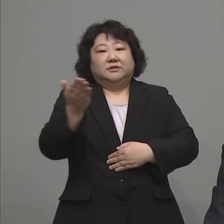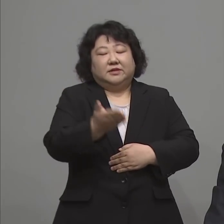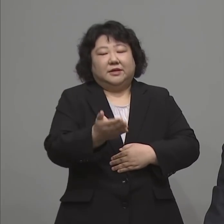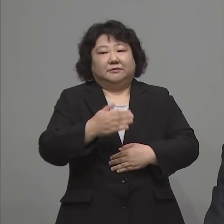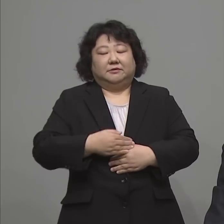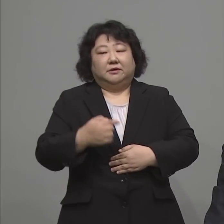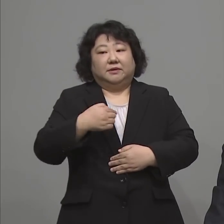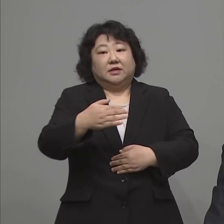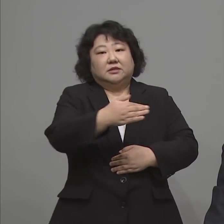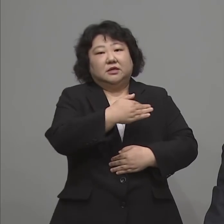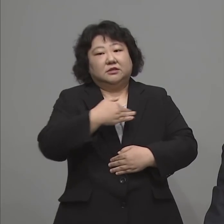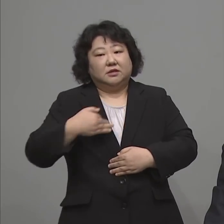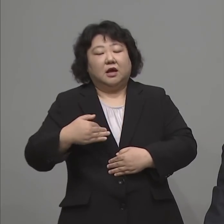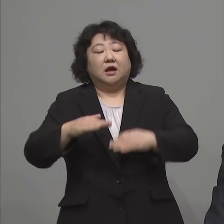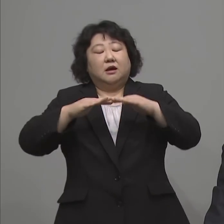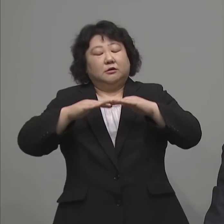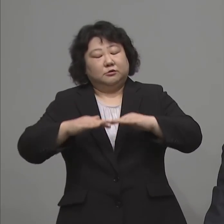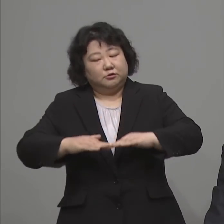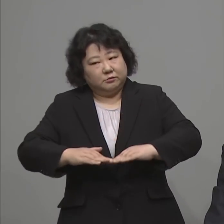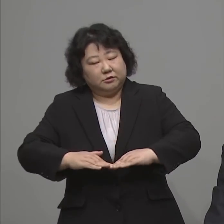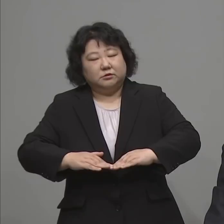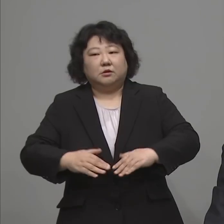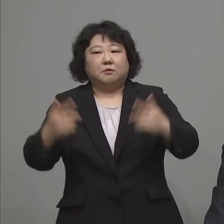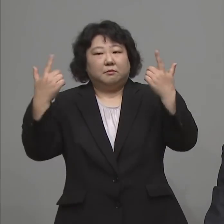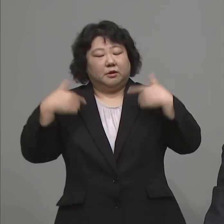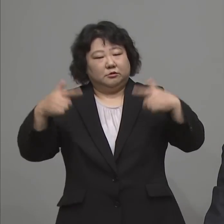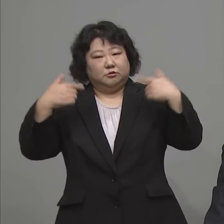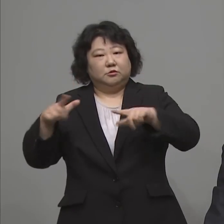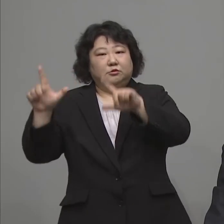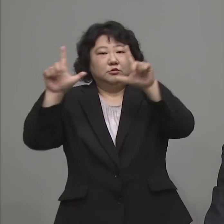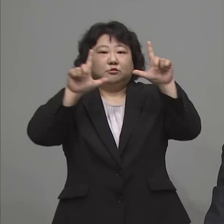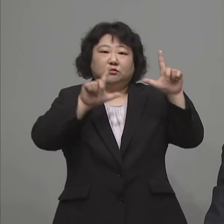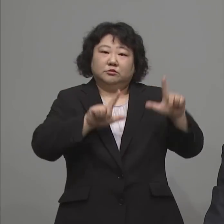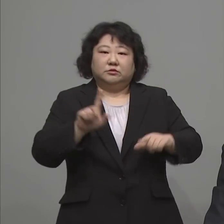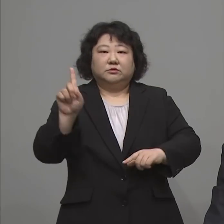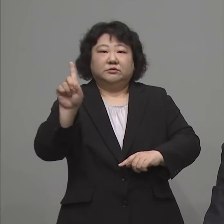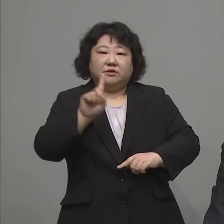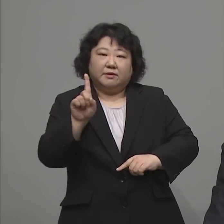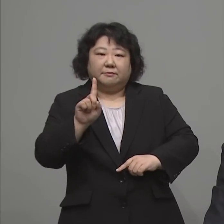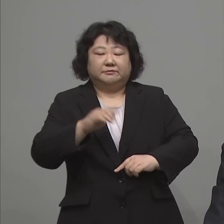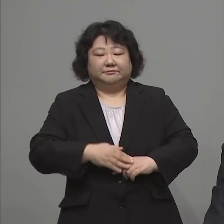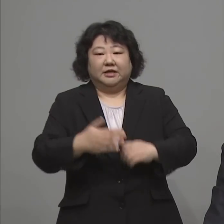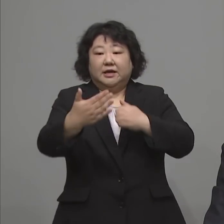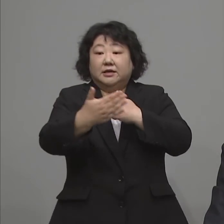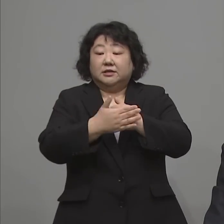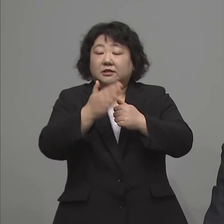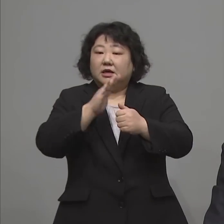私達が安心して安全な 毎日を送るためにや… には 支え合いや